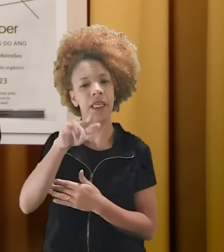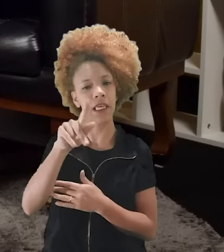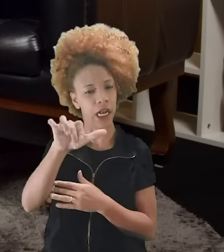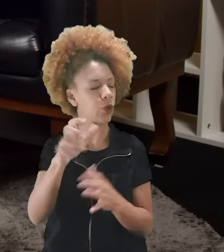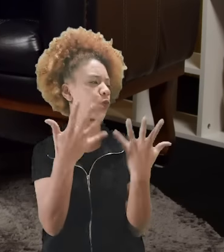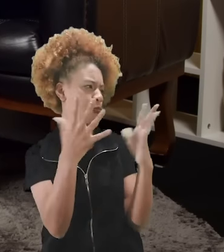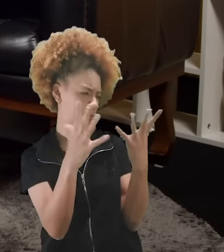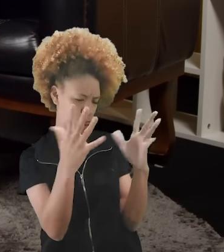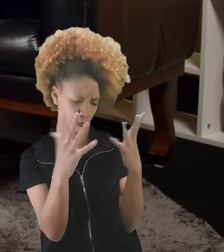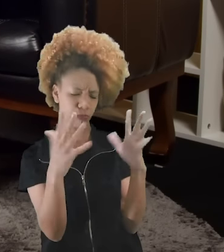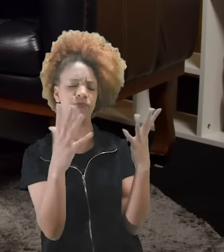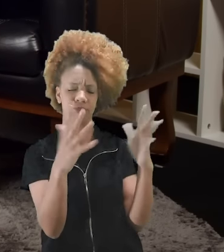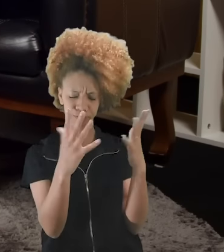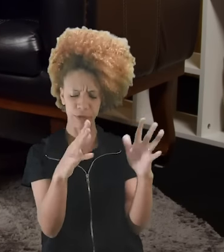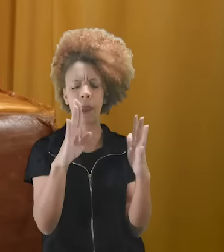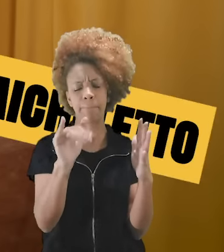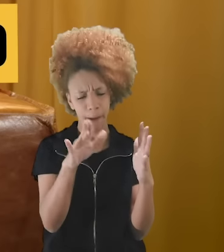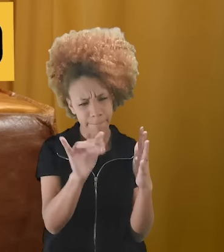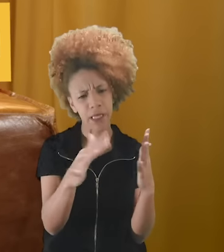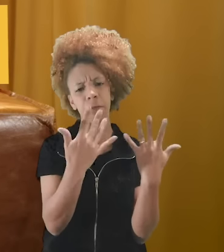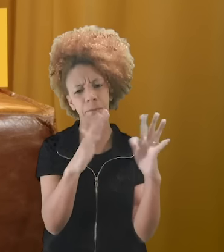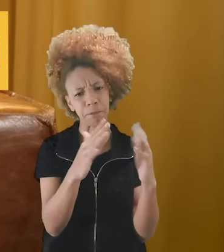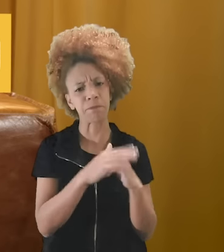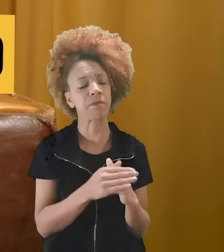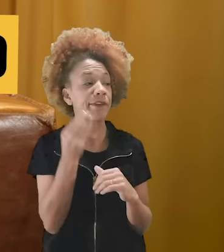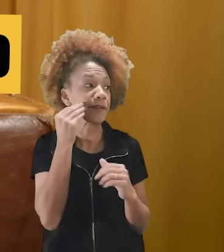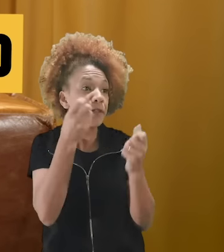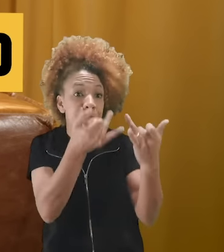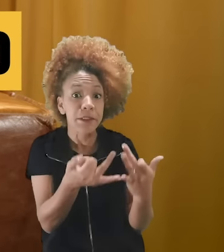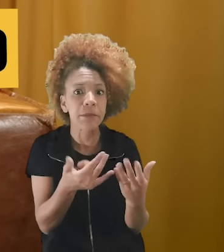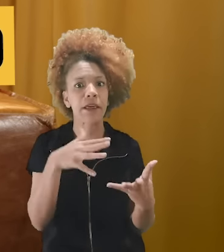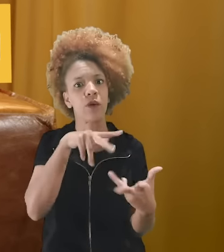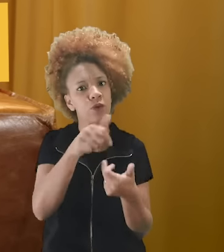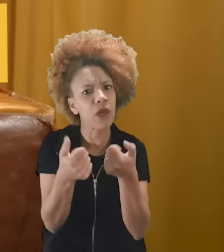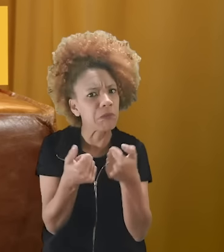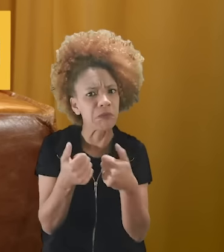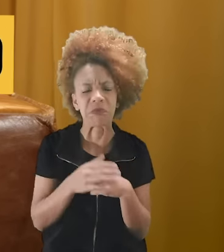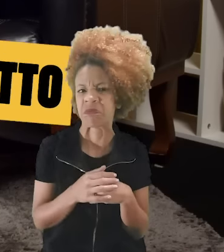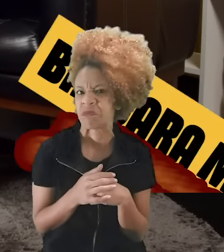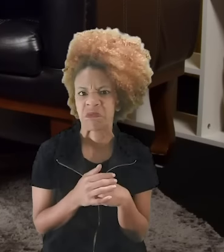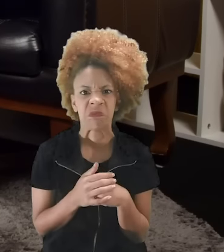Palmas pra babi micheleto babi que tá tentando me explicar o universo game que eu não tenho nenhuma